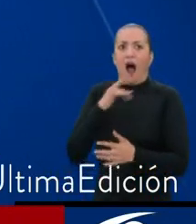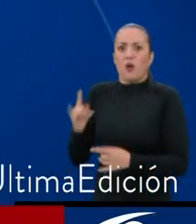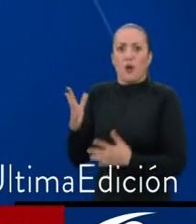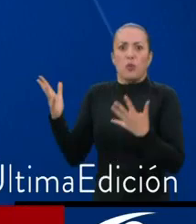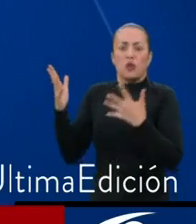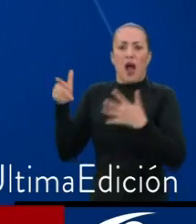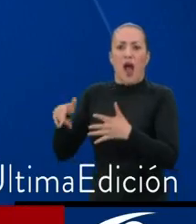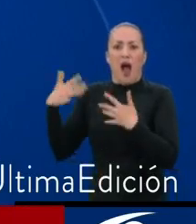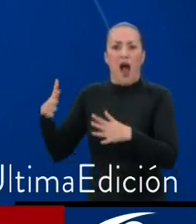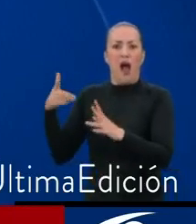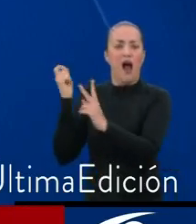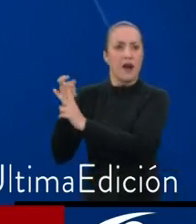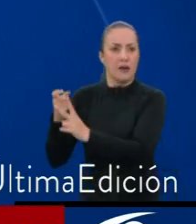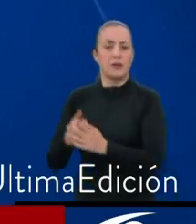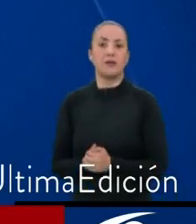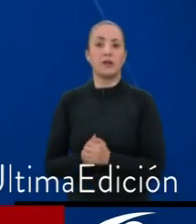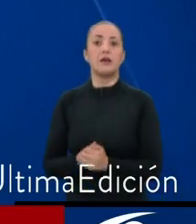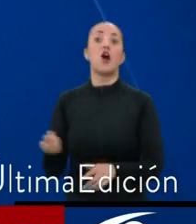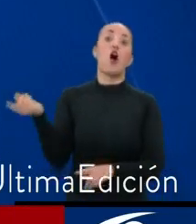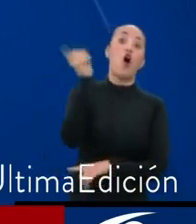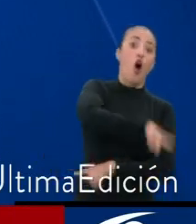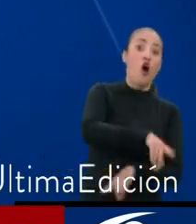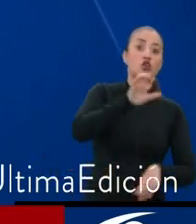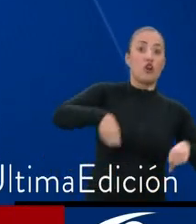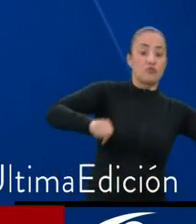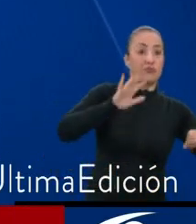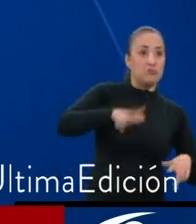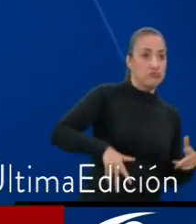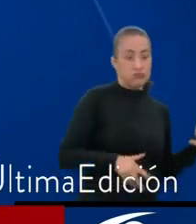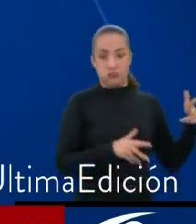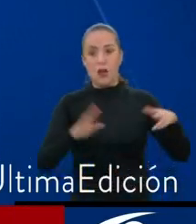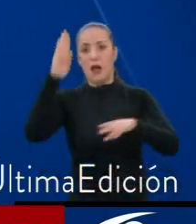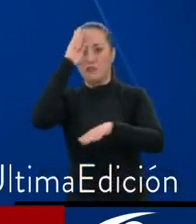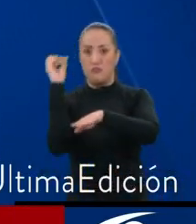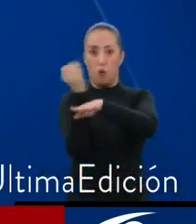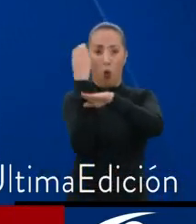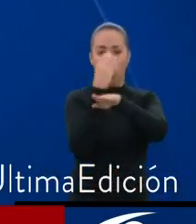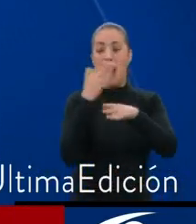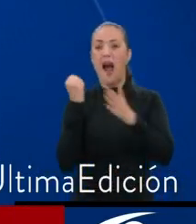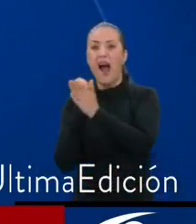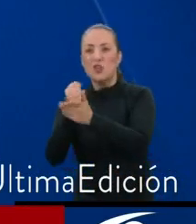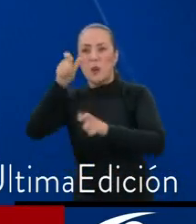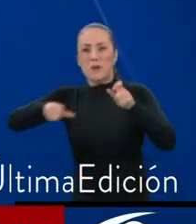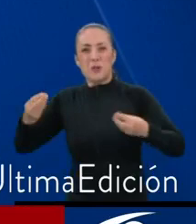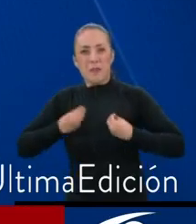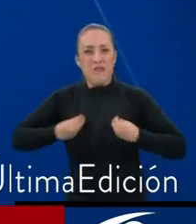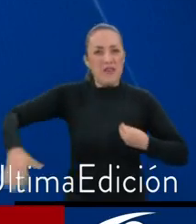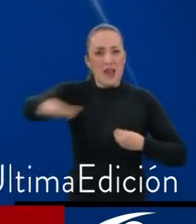sospechosos de hurtar unas bicicletas, al descender de las motos para registrar los, los atacantes atacaron a tiros a los